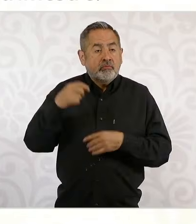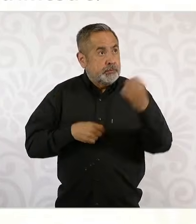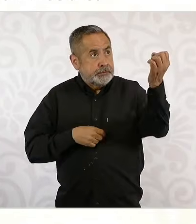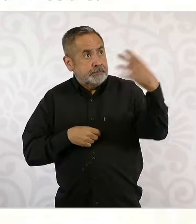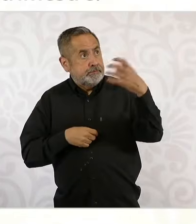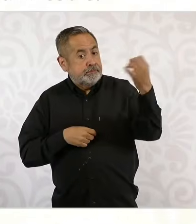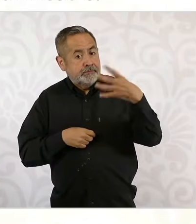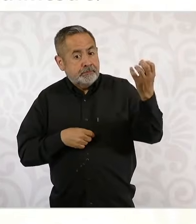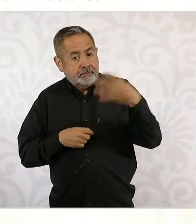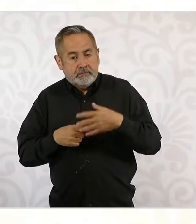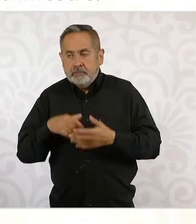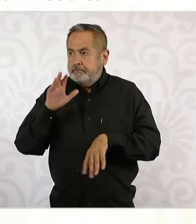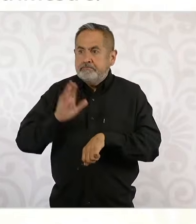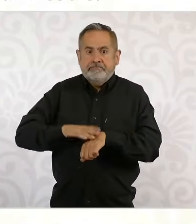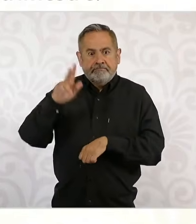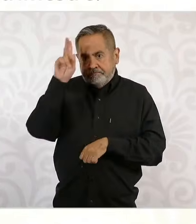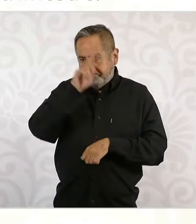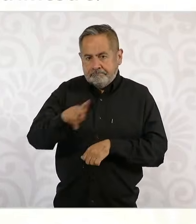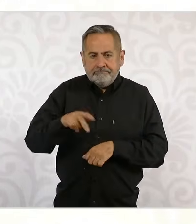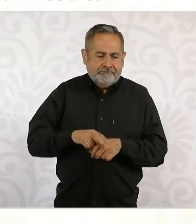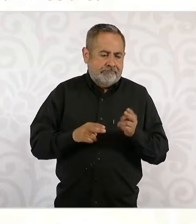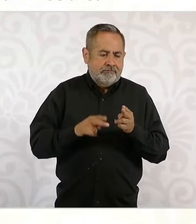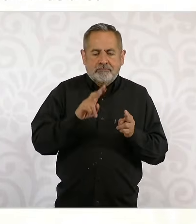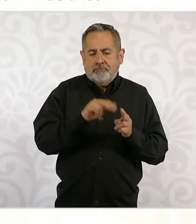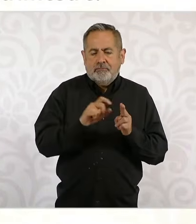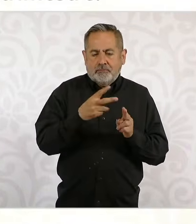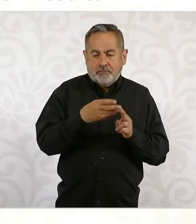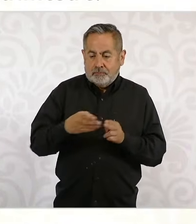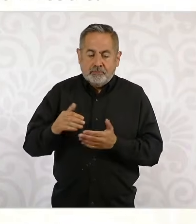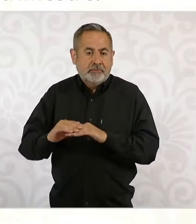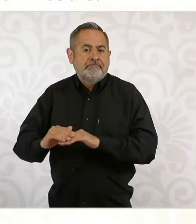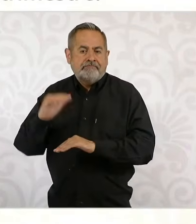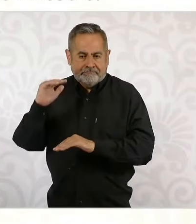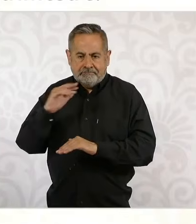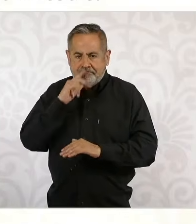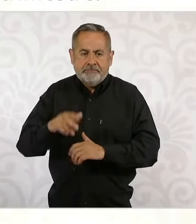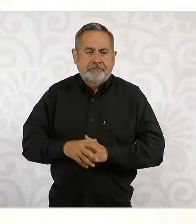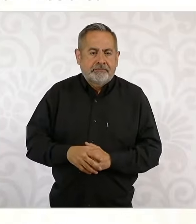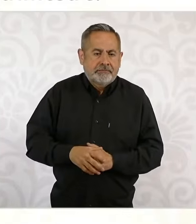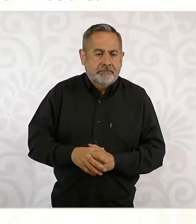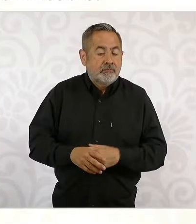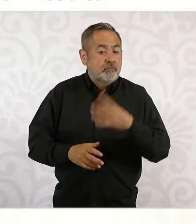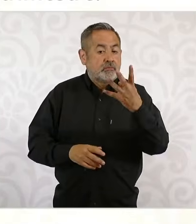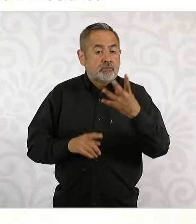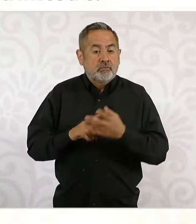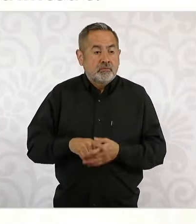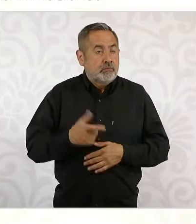representa el mayor crecimiento desde noviembre de 2024. Cuatro. La inflación se redujo. Esto lo